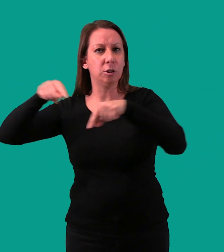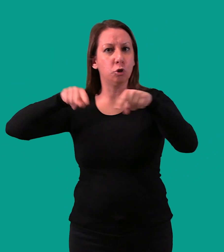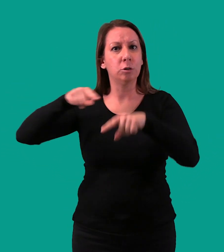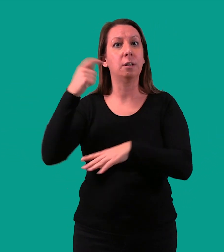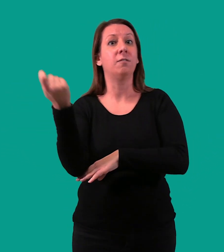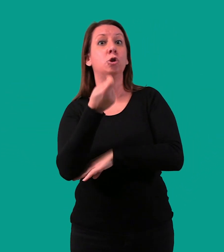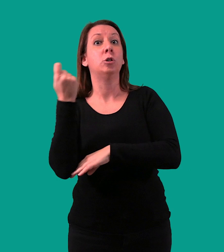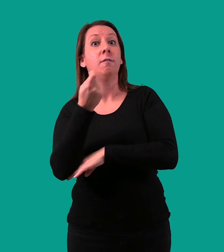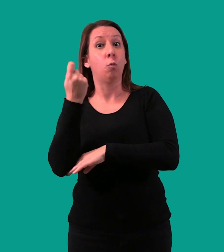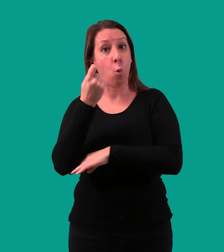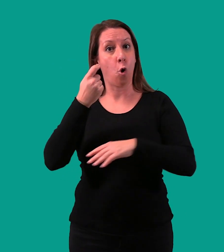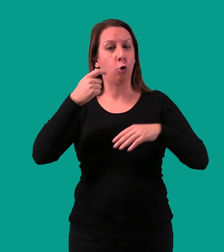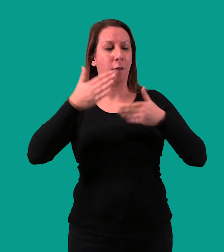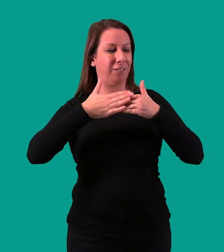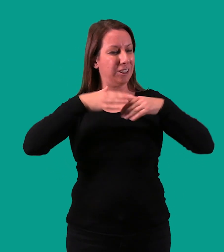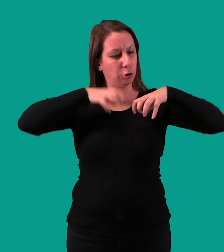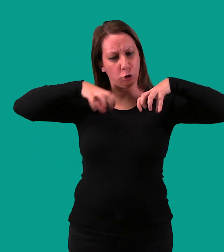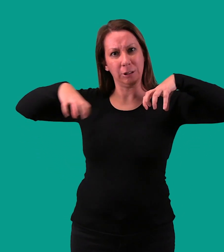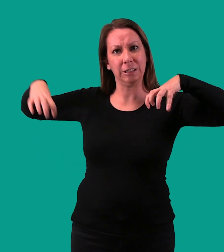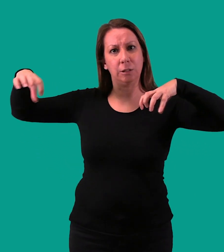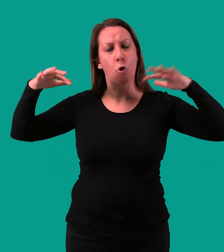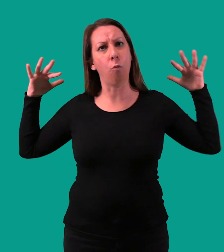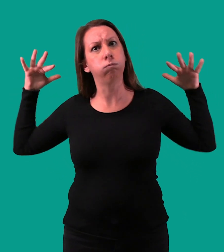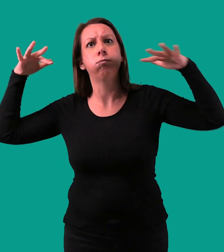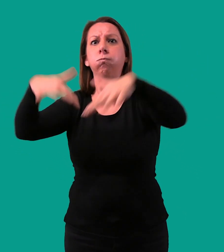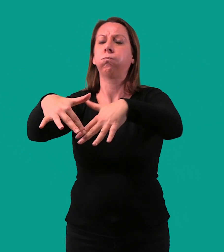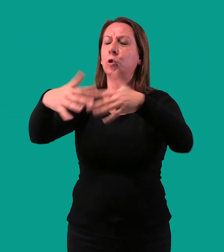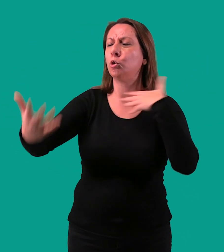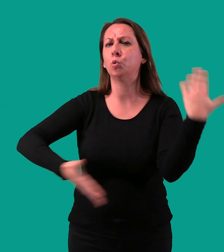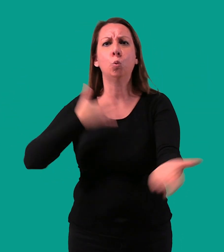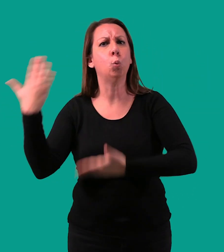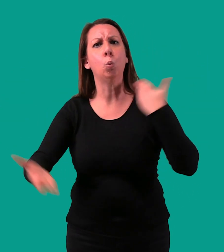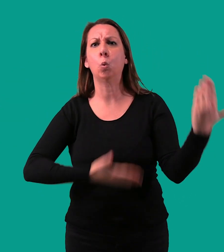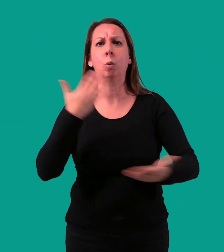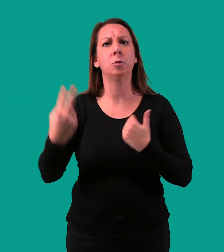devono precipitarsi ad aiutare tutti i vigili del fuoco dei villaggi vicini.